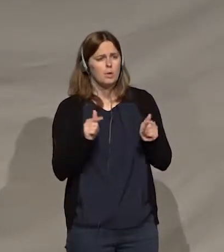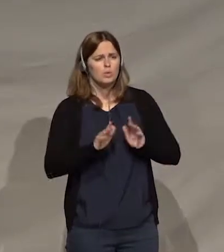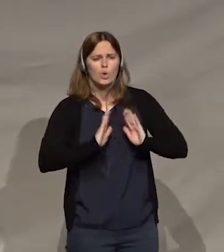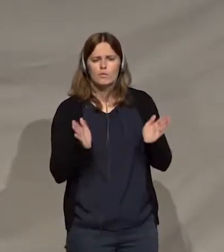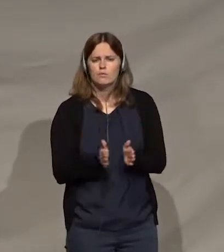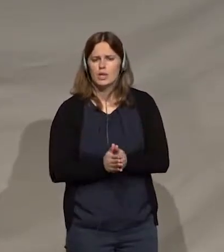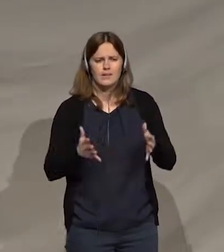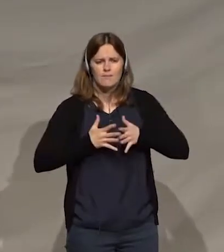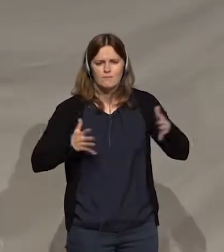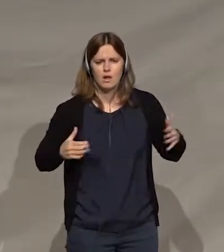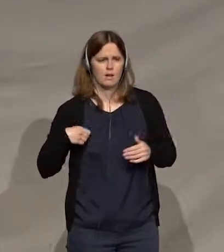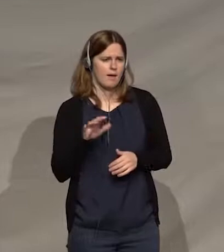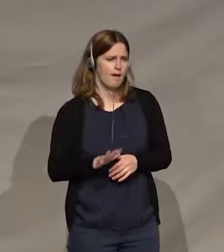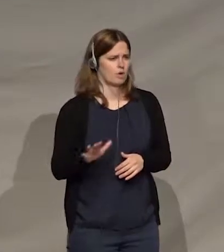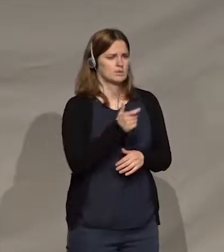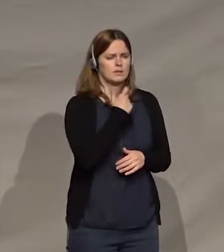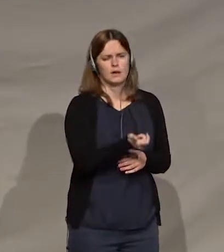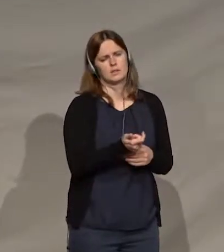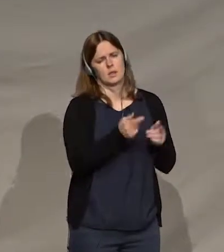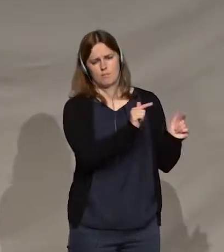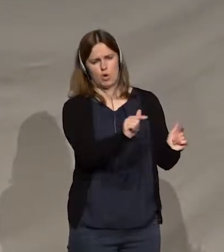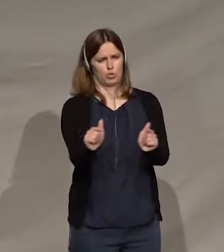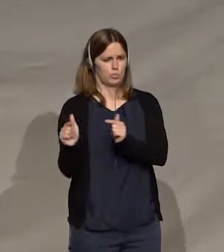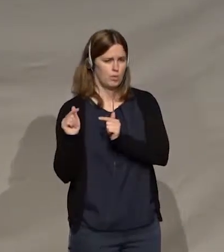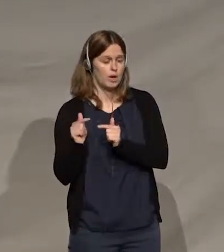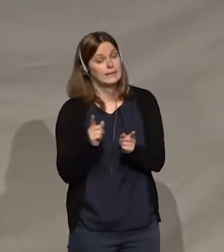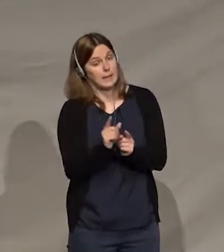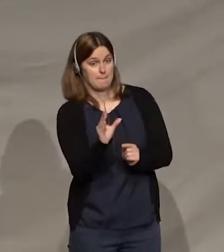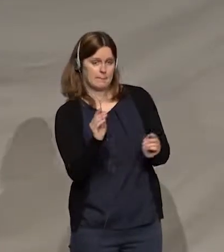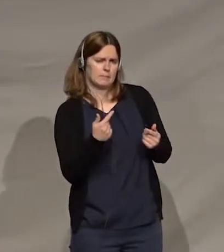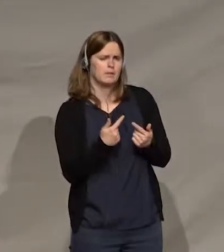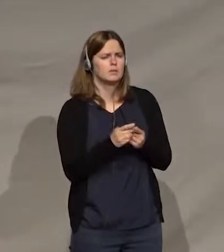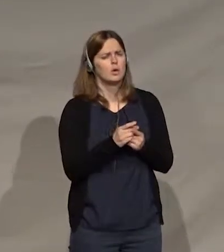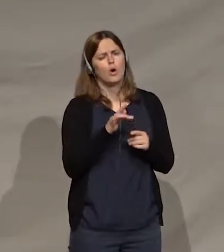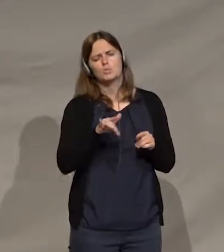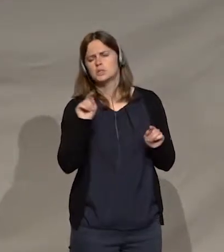A dokonce zkoumáme možnosti těch nejmenších jazyků. Nedávno jsme přidali podporu pro waleštinu